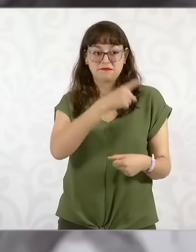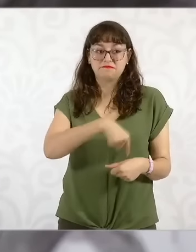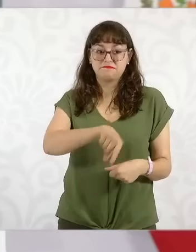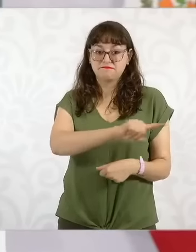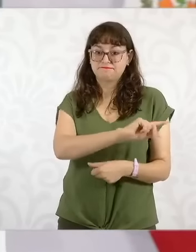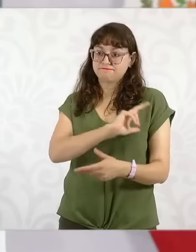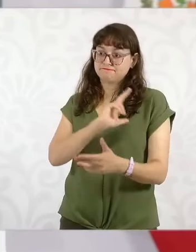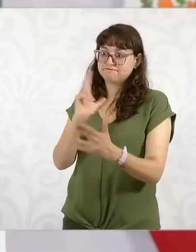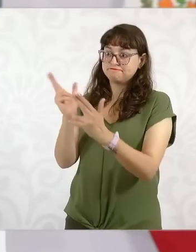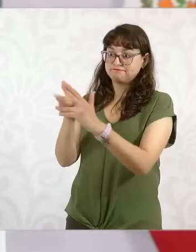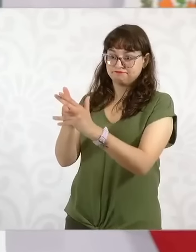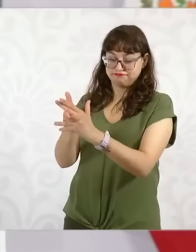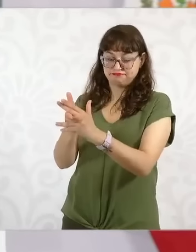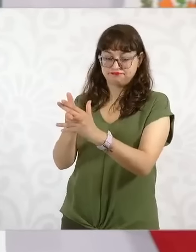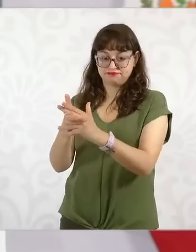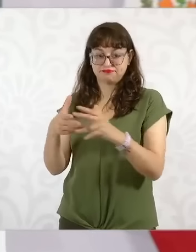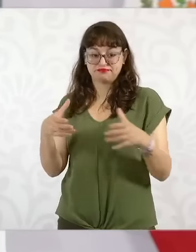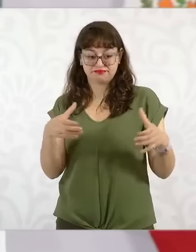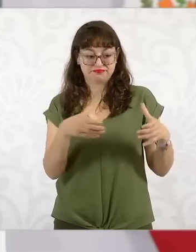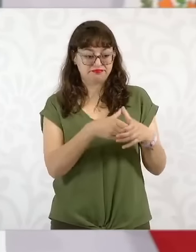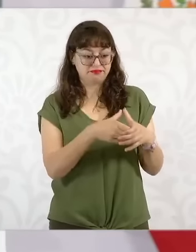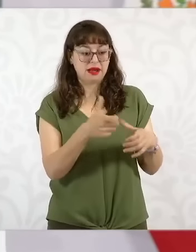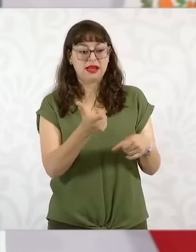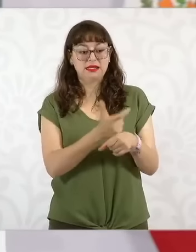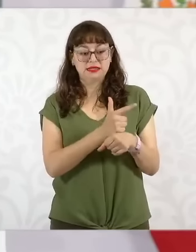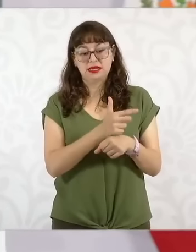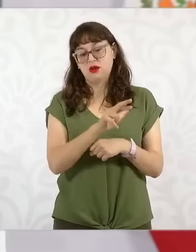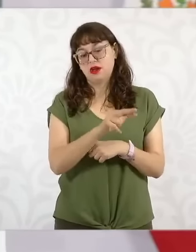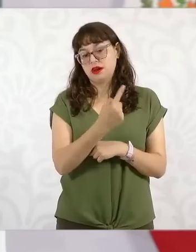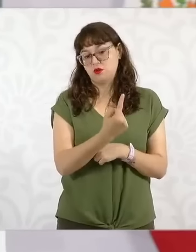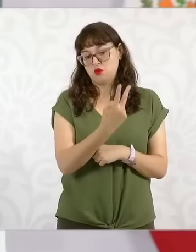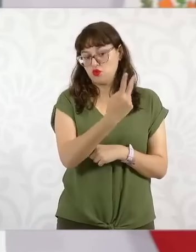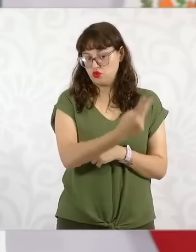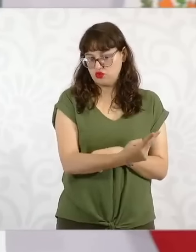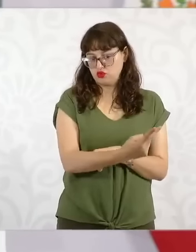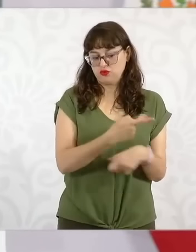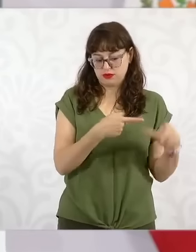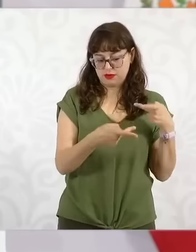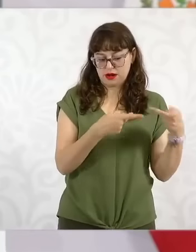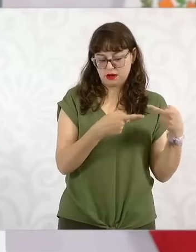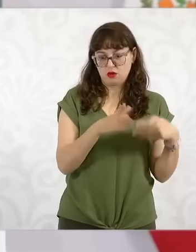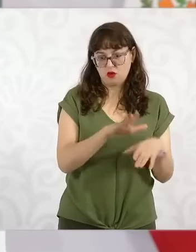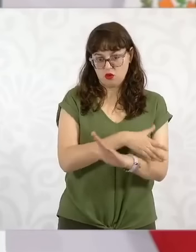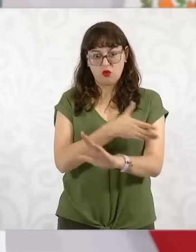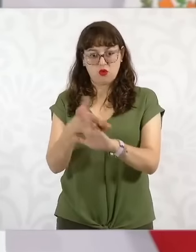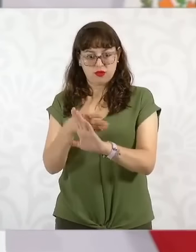es decir, a la célula del licenciado y del R1. El conjunto de estos elementos permitió identificar